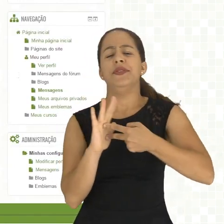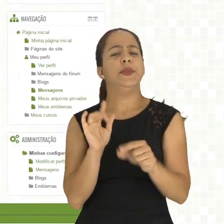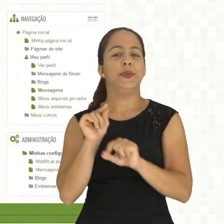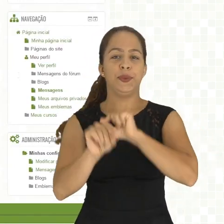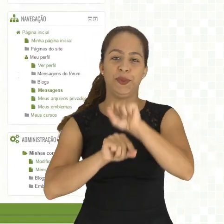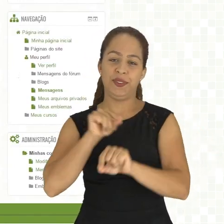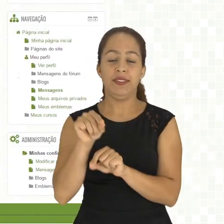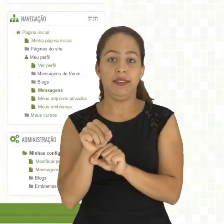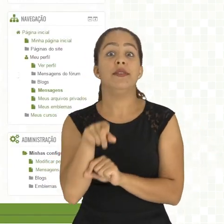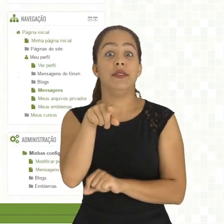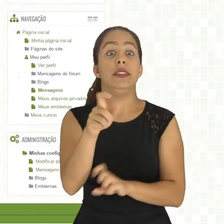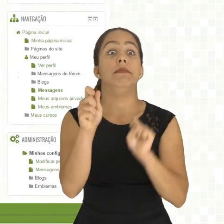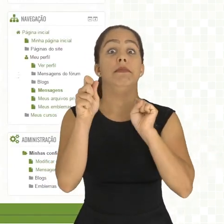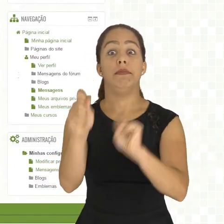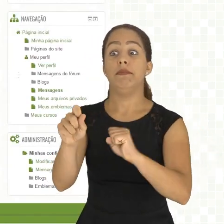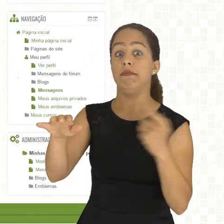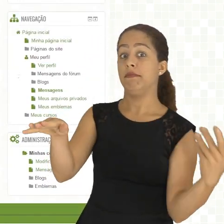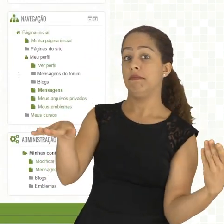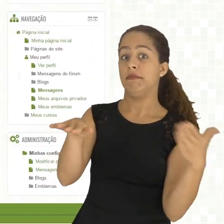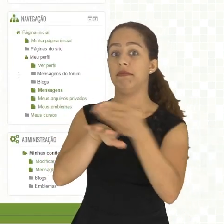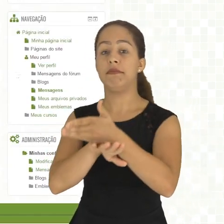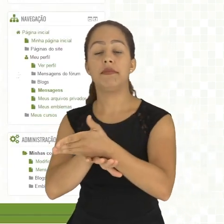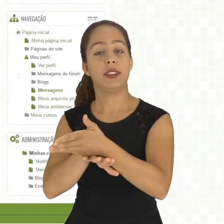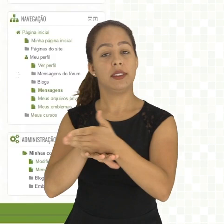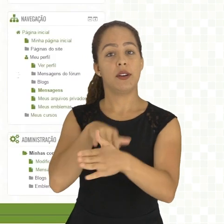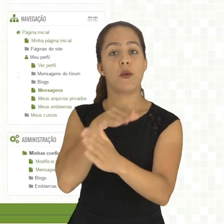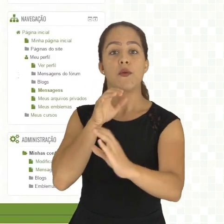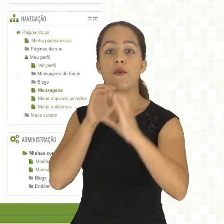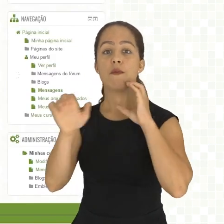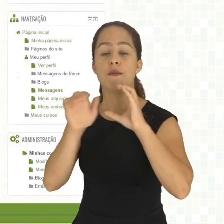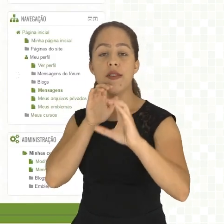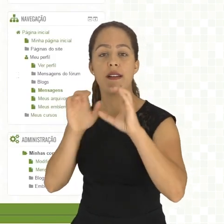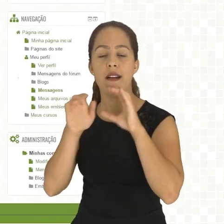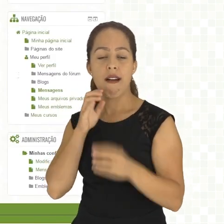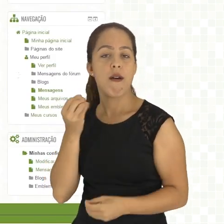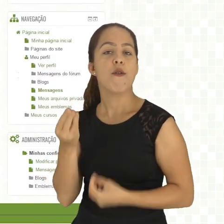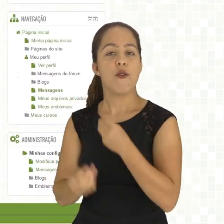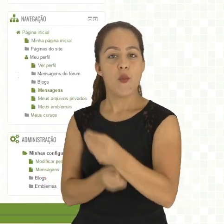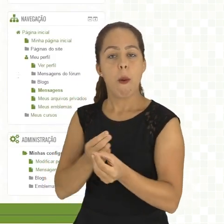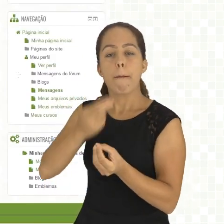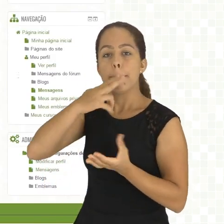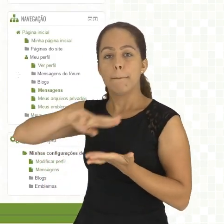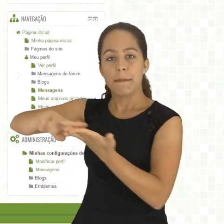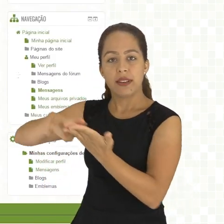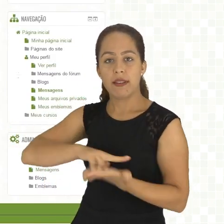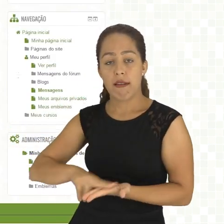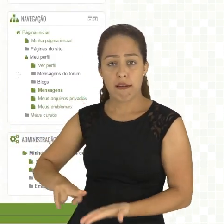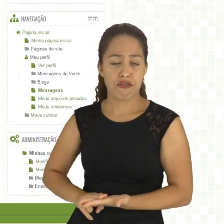que você pode ter acesso, pode